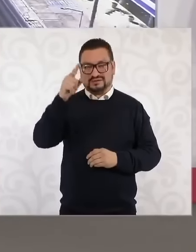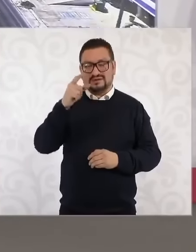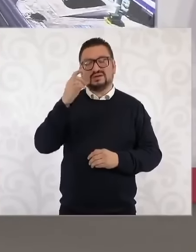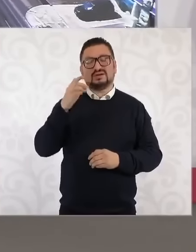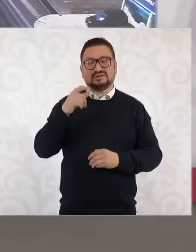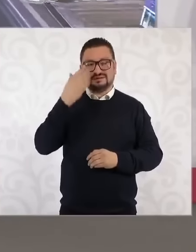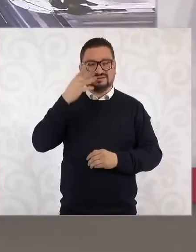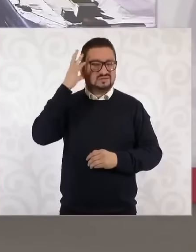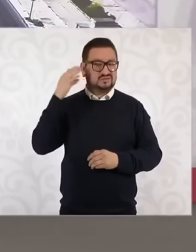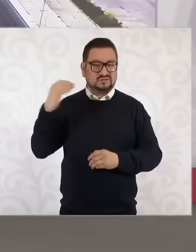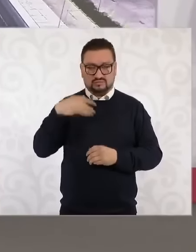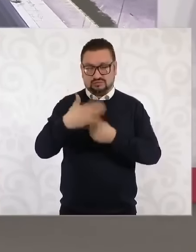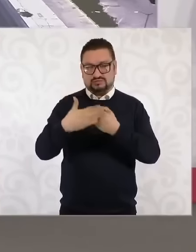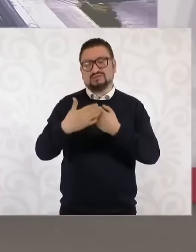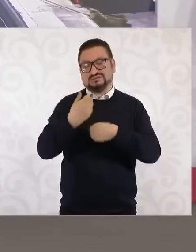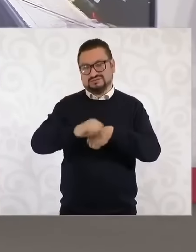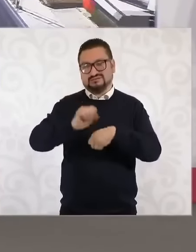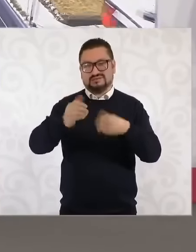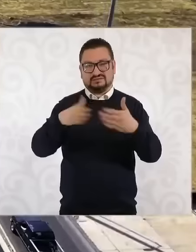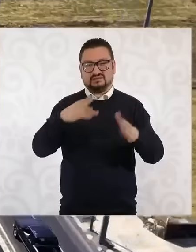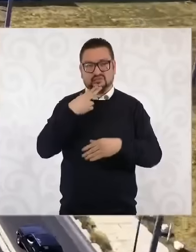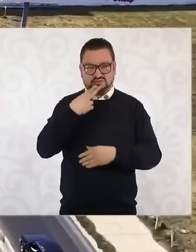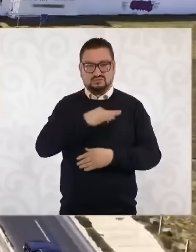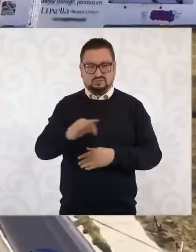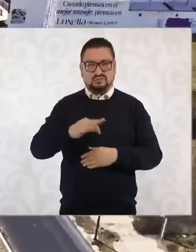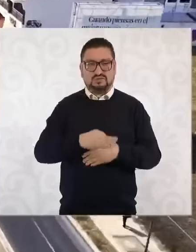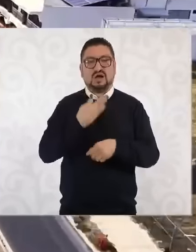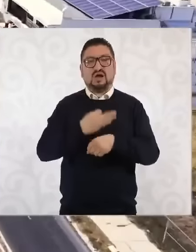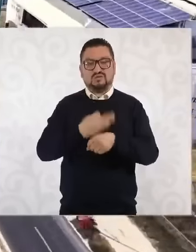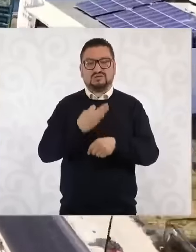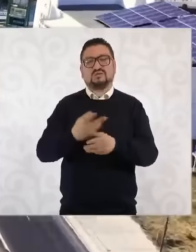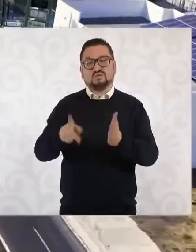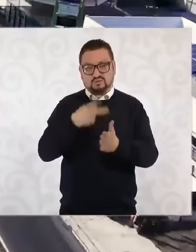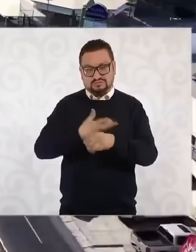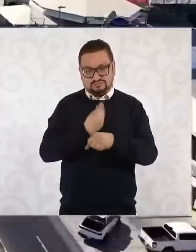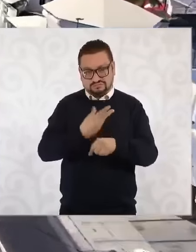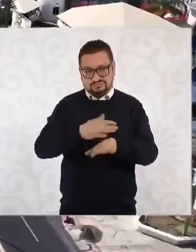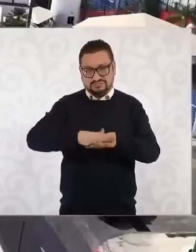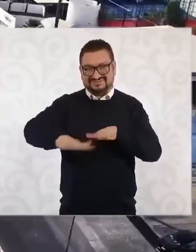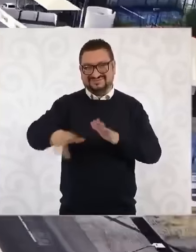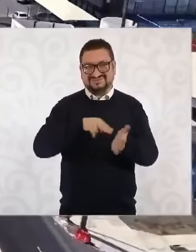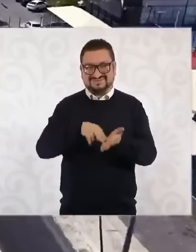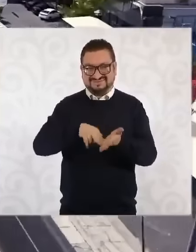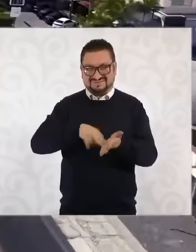a la circulación. Estamos terminando trabajos de repimentación y como ven, pues se está llevando